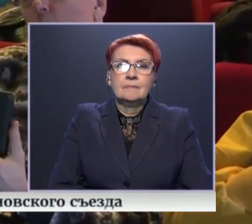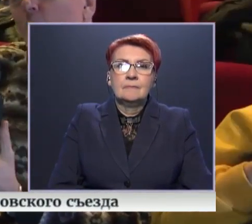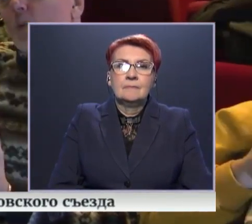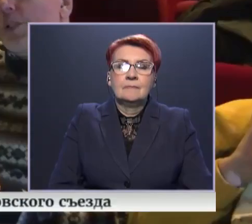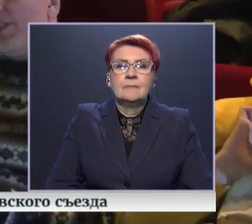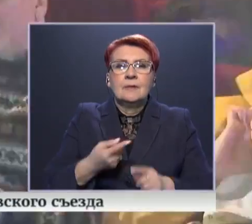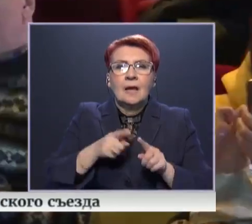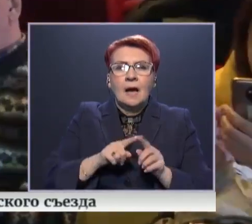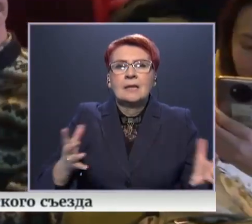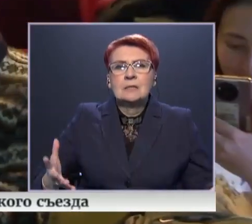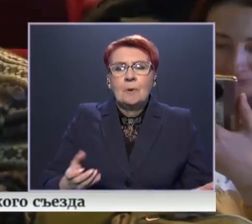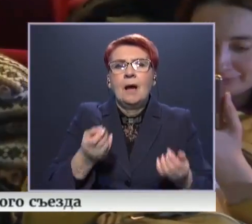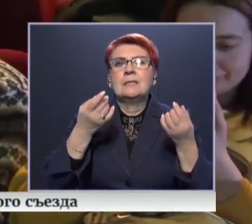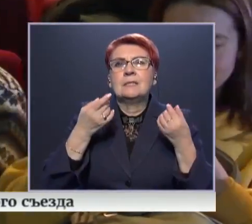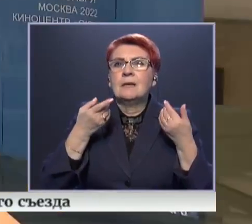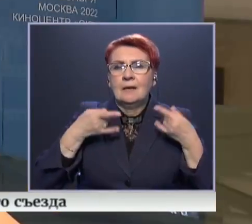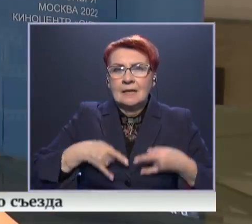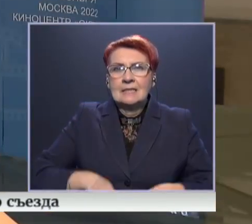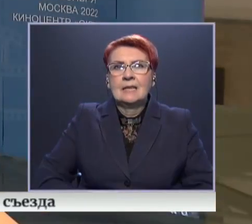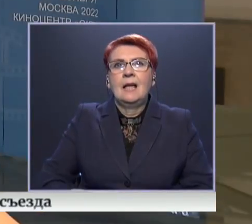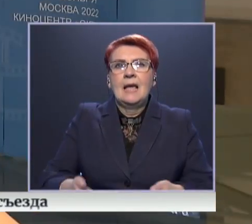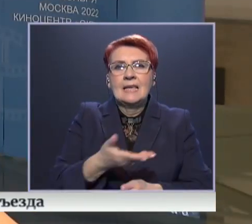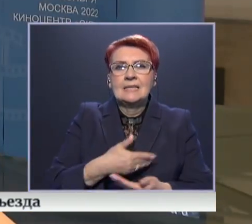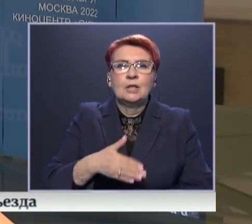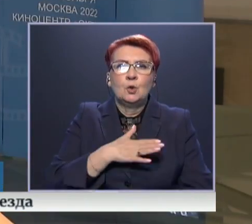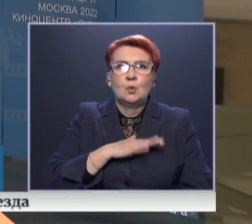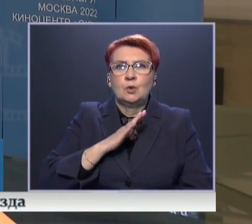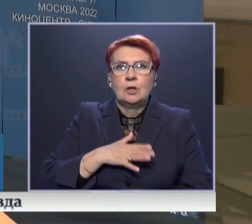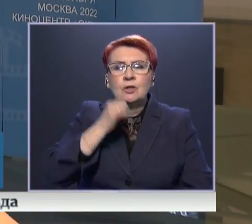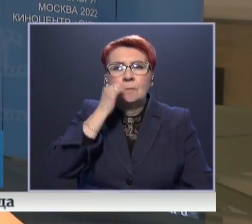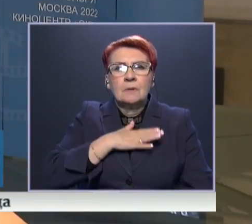еси душ наши Я благодарна очень Алексей барыкину